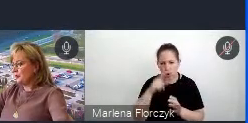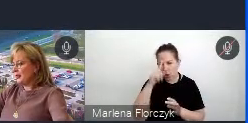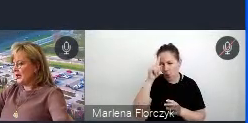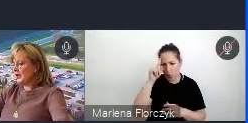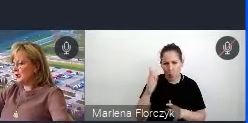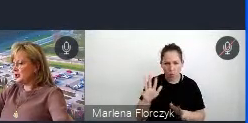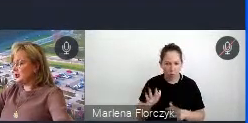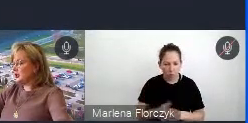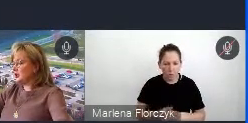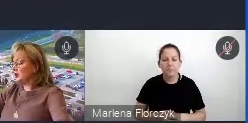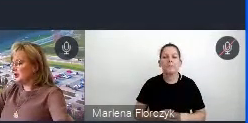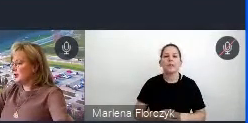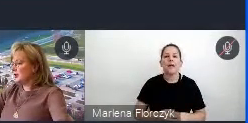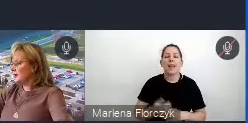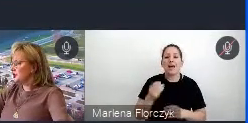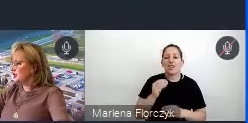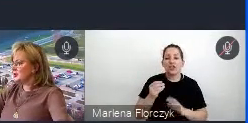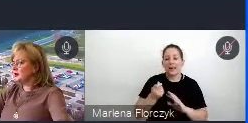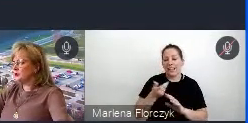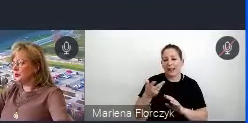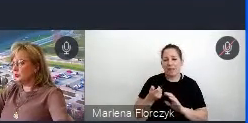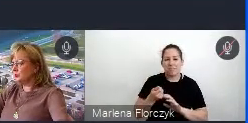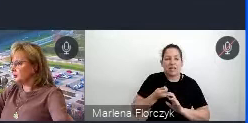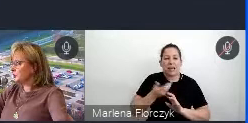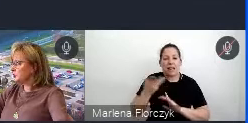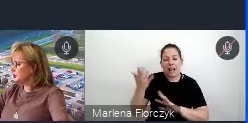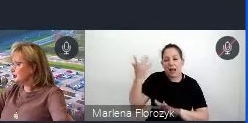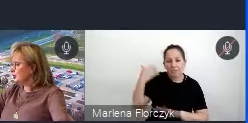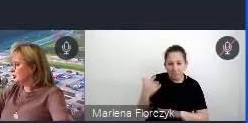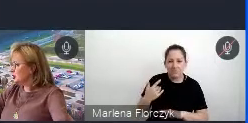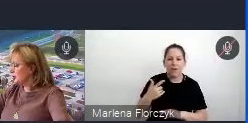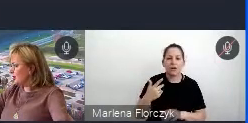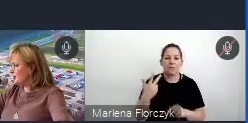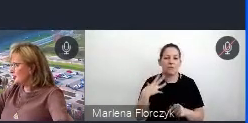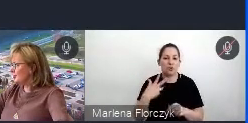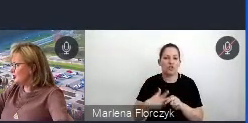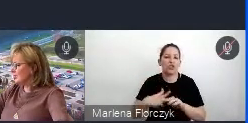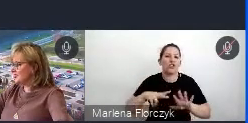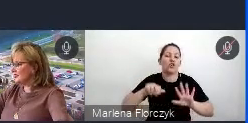a jeszcze kilka, kilkanaście lat temu było to 36 tysięcy.